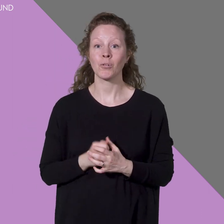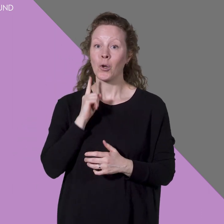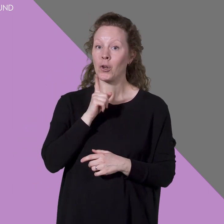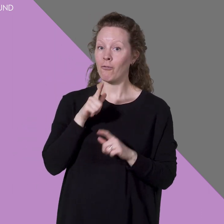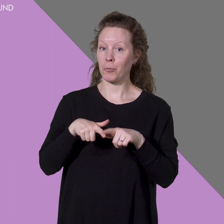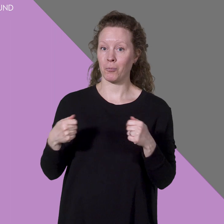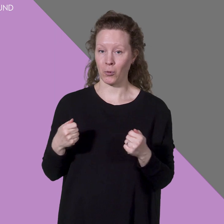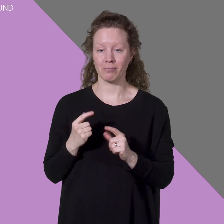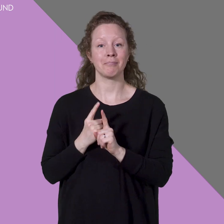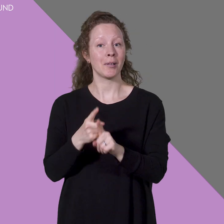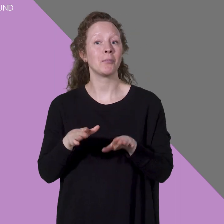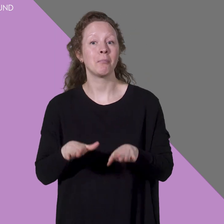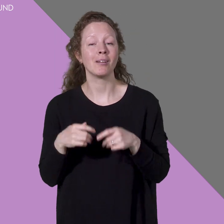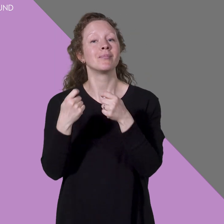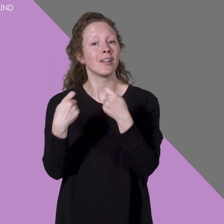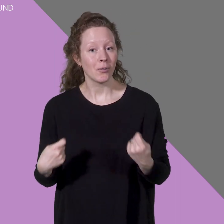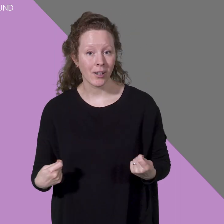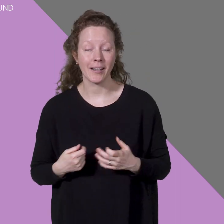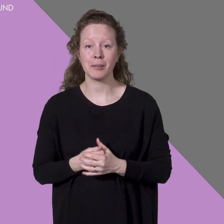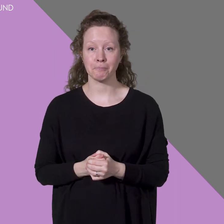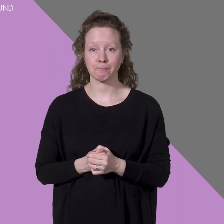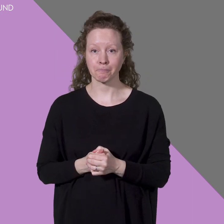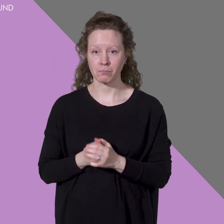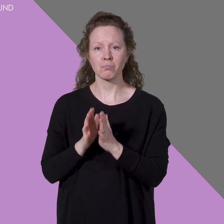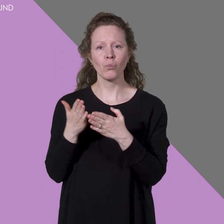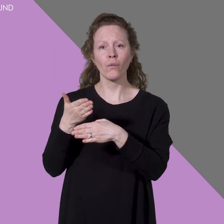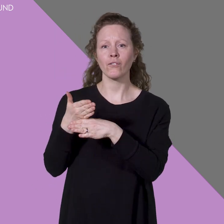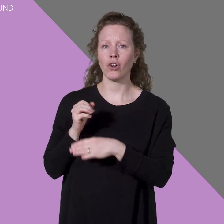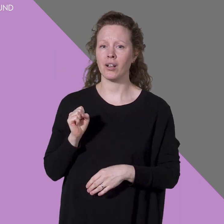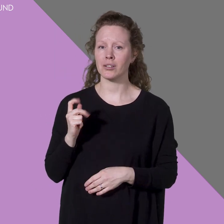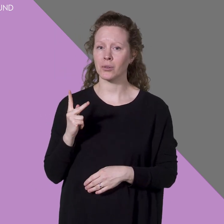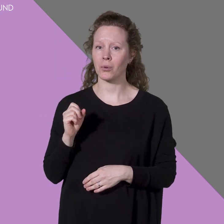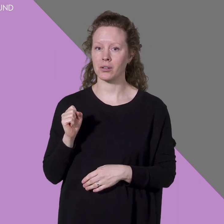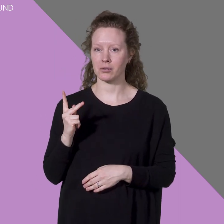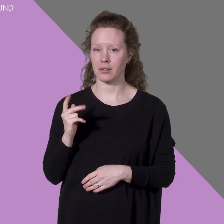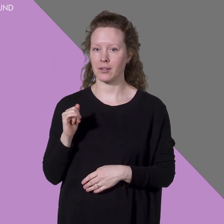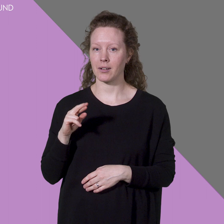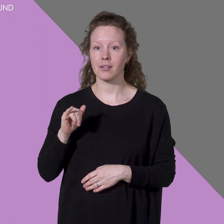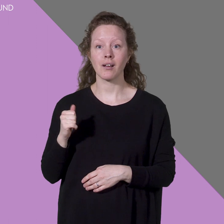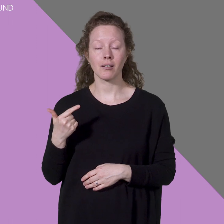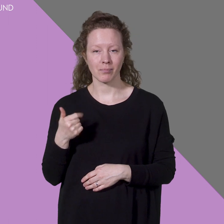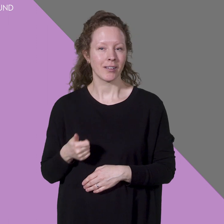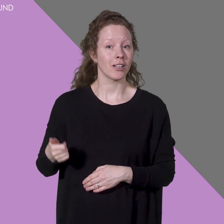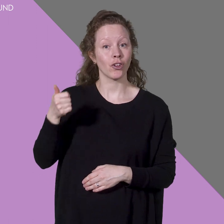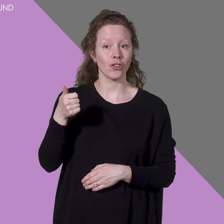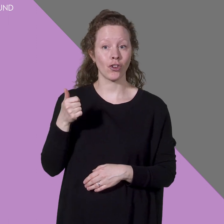Finlands Dövas Förbund framförde sina gratulationer - och verkställande direktören för förlaget SKS Kirjat, -